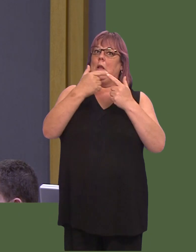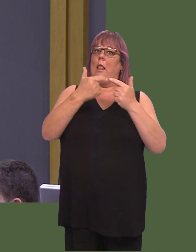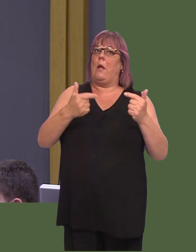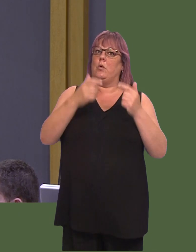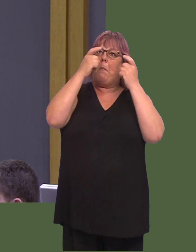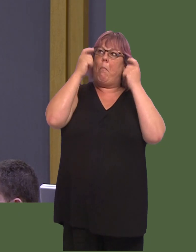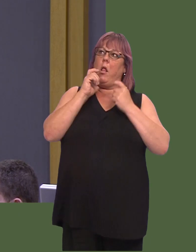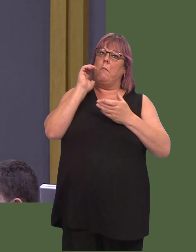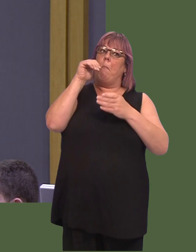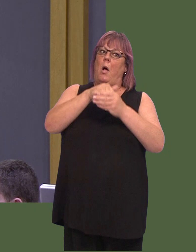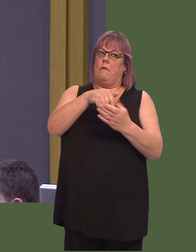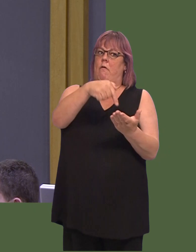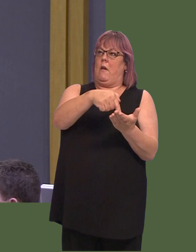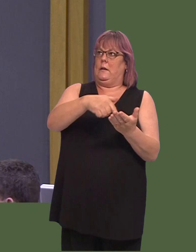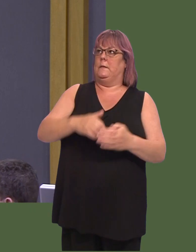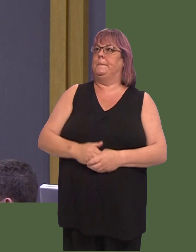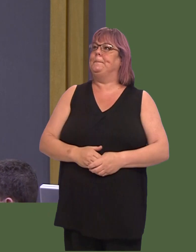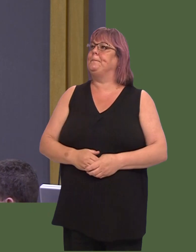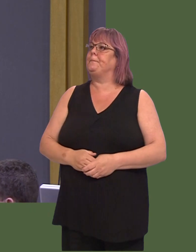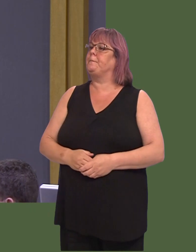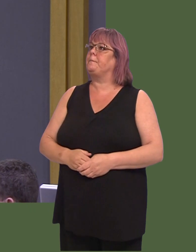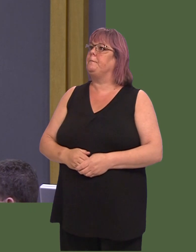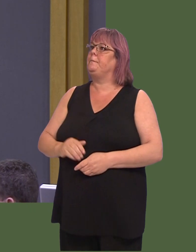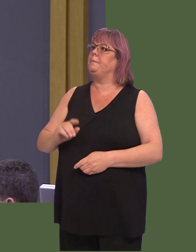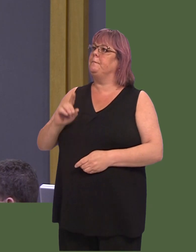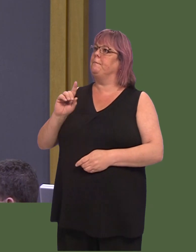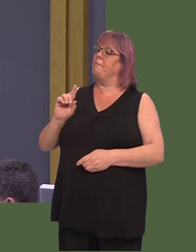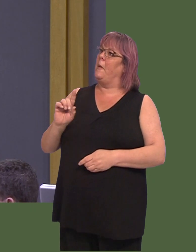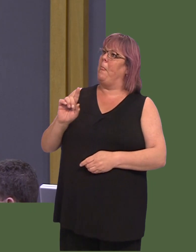ar gyfer Bil y Gymraeg yn eu blaen fel rhan o'r rhaglen honno.